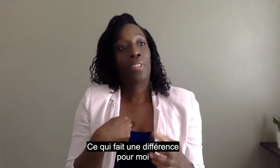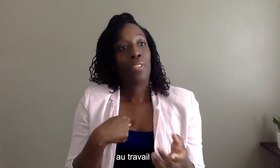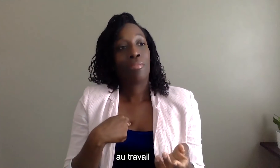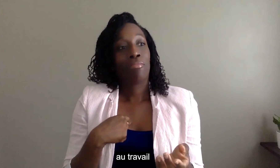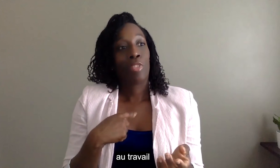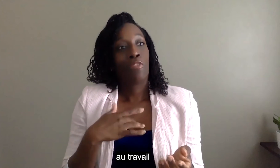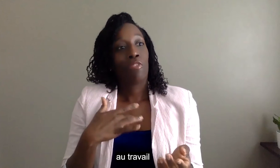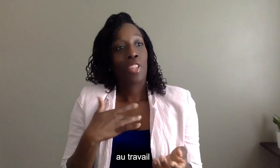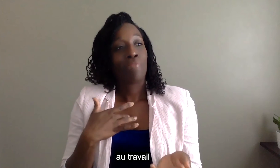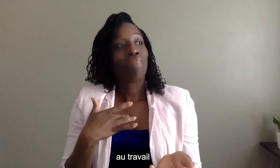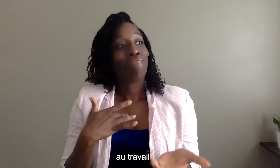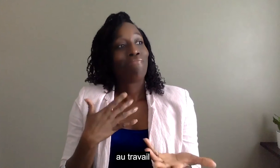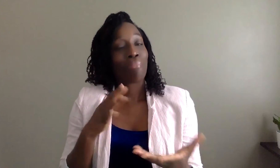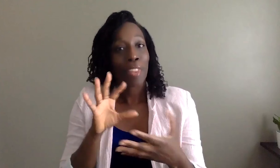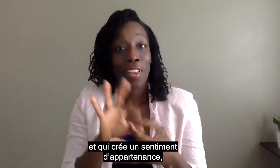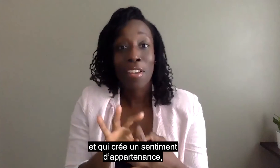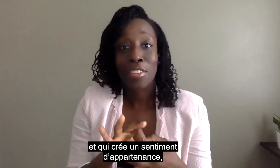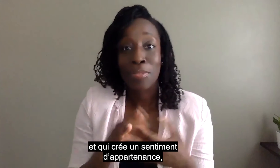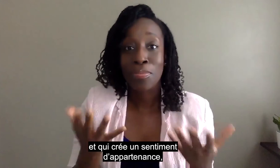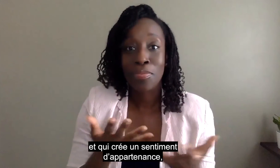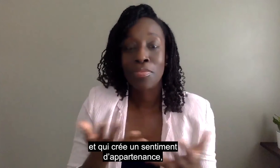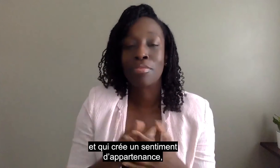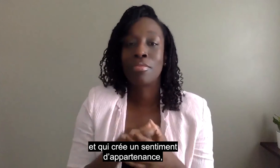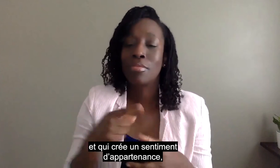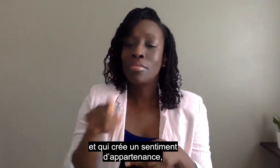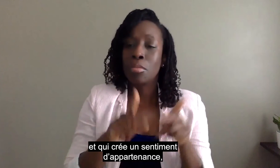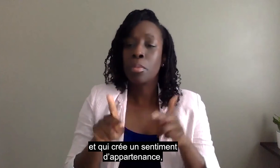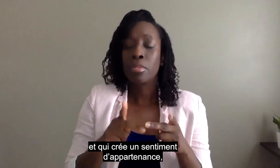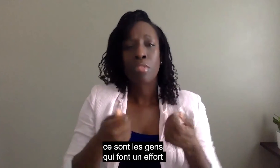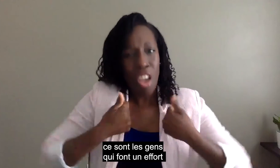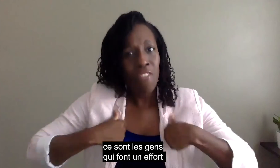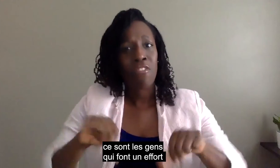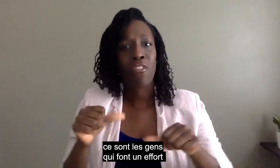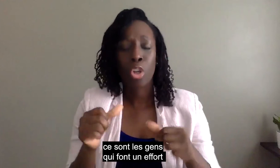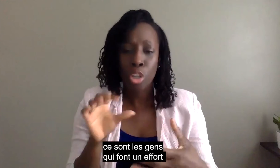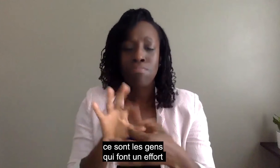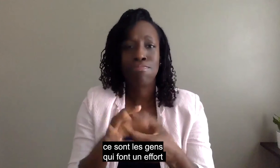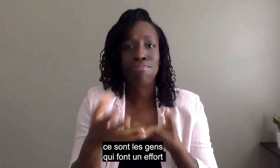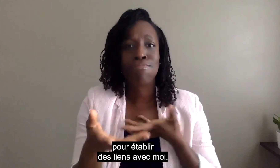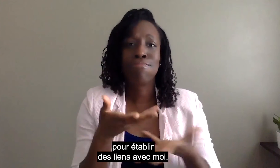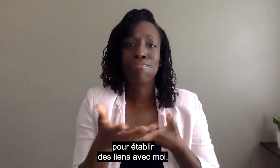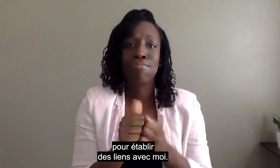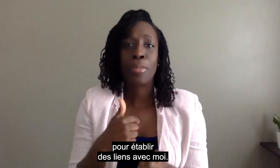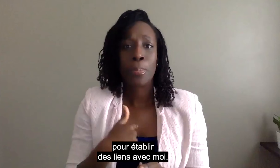et m’a dit : « Je ne connais pas la langue des signes ». J’ai répondu : « Aucun souci,